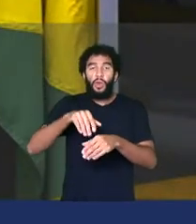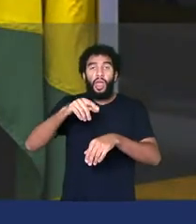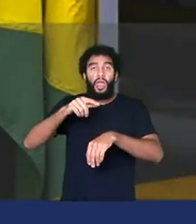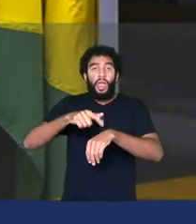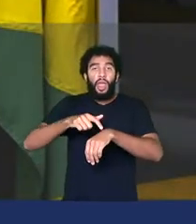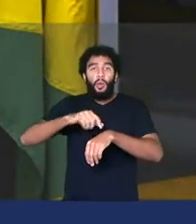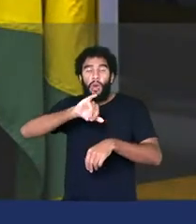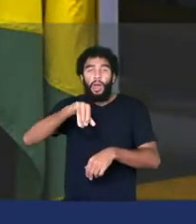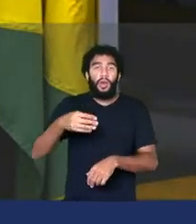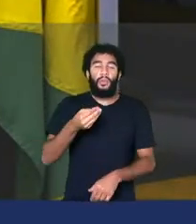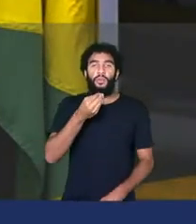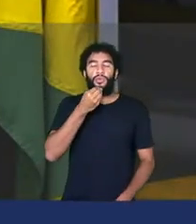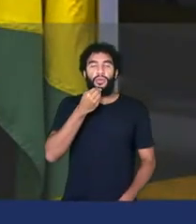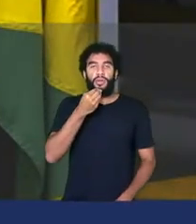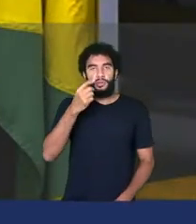VOTO É A SUA VOZ, É A SUA MANEIRA DE PENSAR E É O QUE